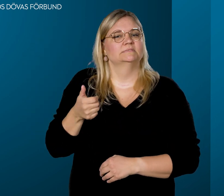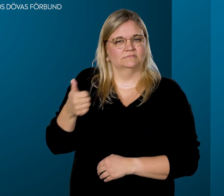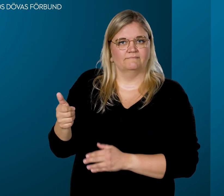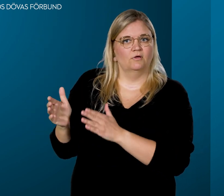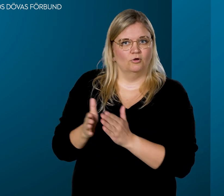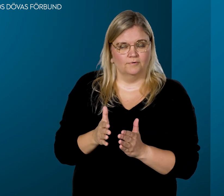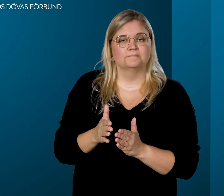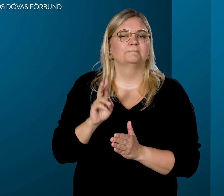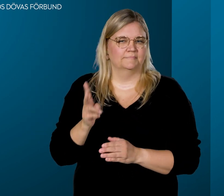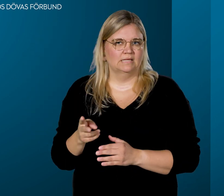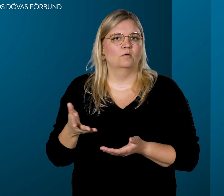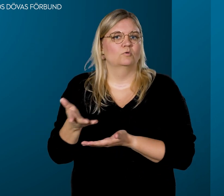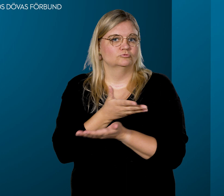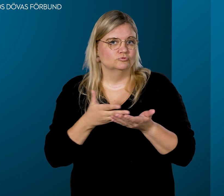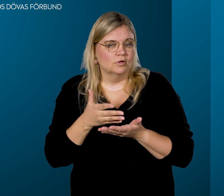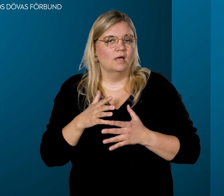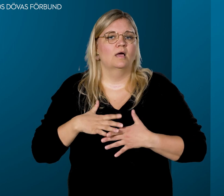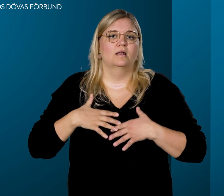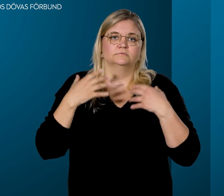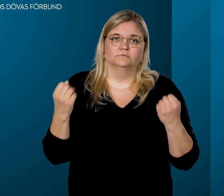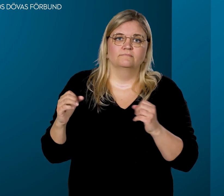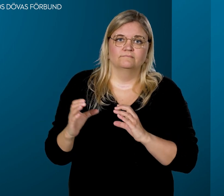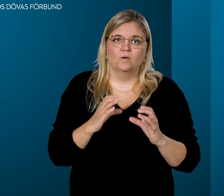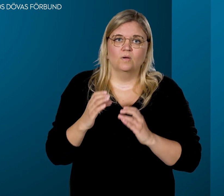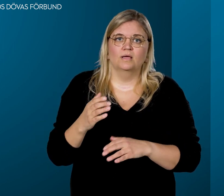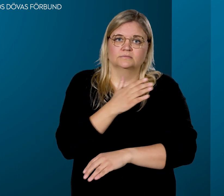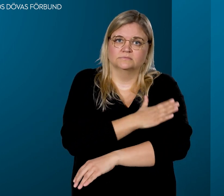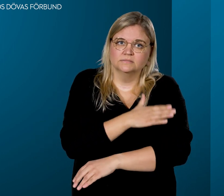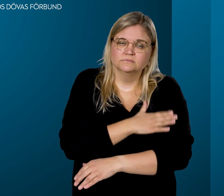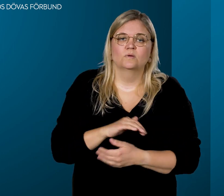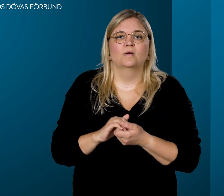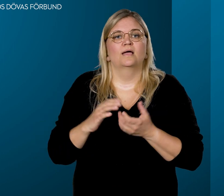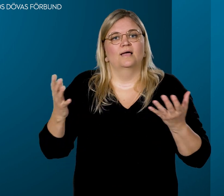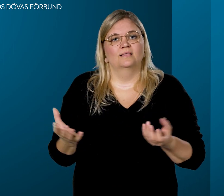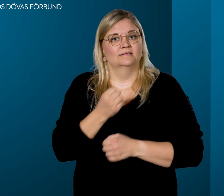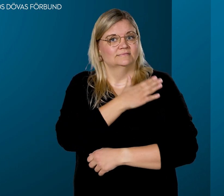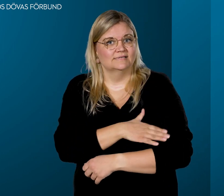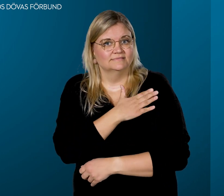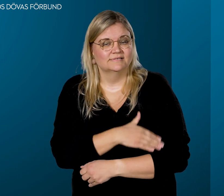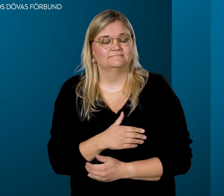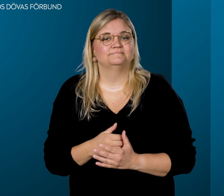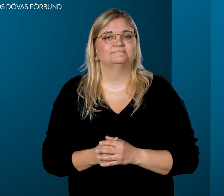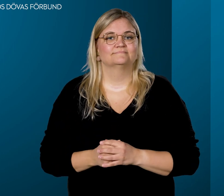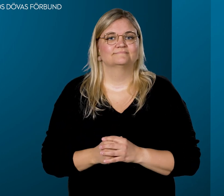som självständigt ansvarar för att anordna social- och hälsovårdstjänsterna - och räddningsväsendet i sitt område.